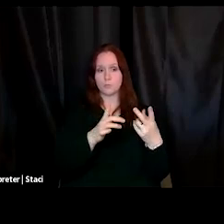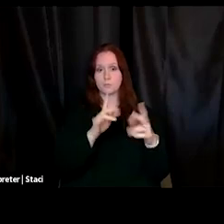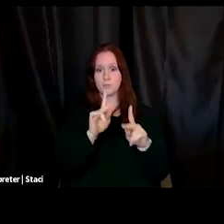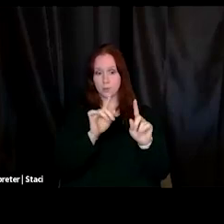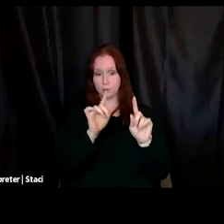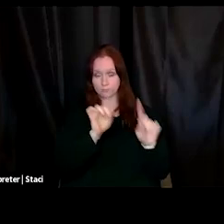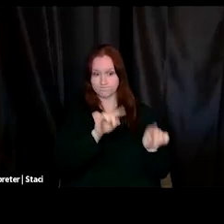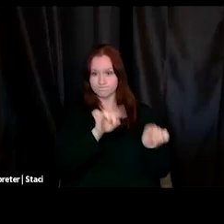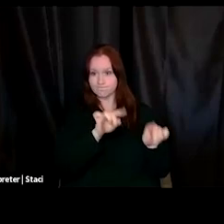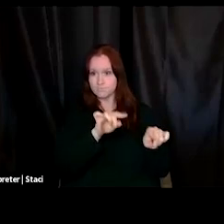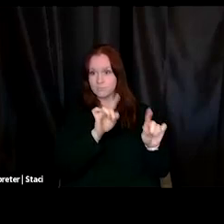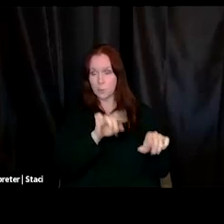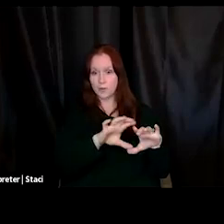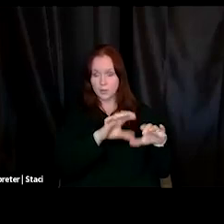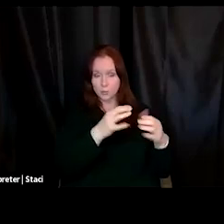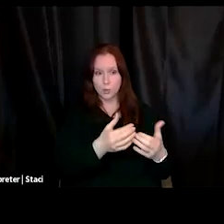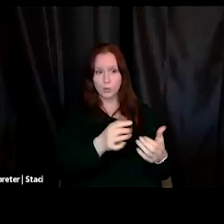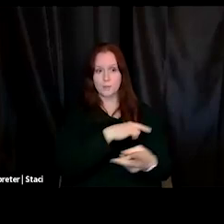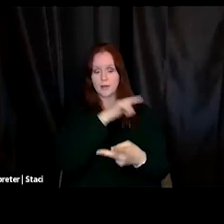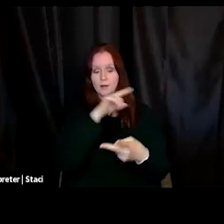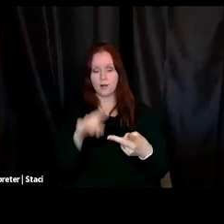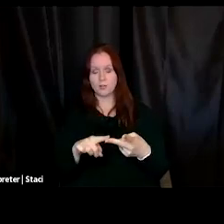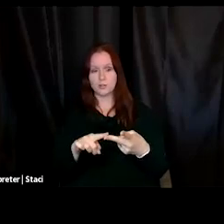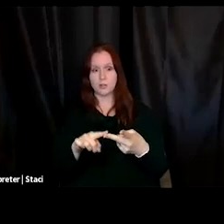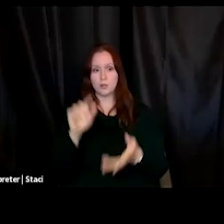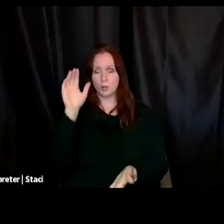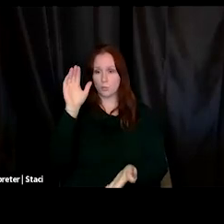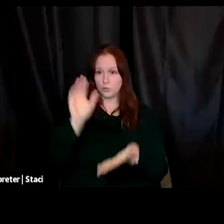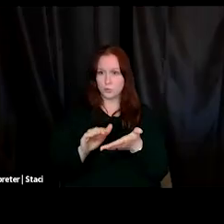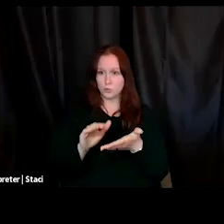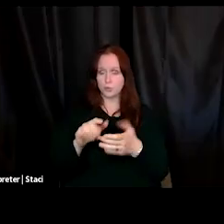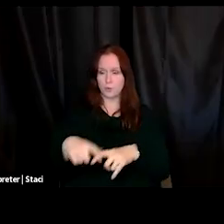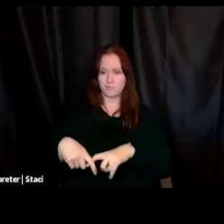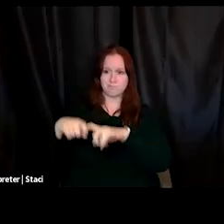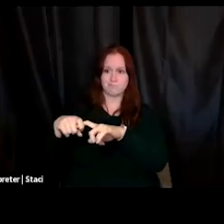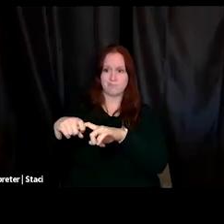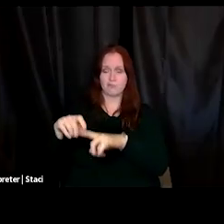son bastante buenos para ser elegibles para SOAR,